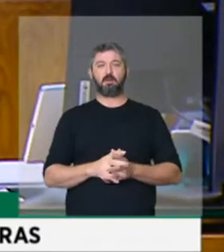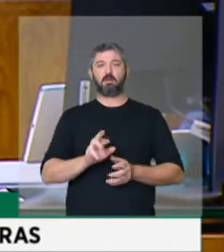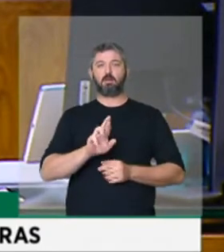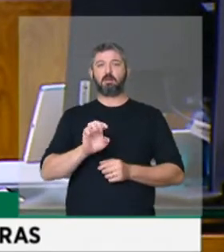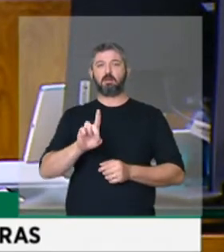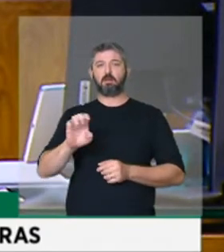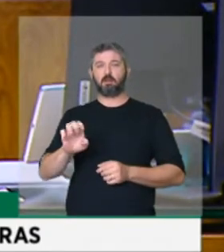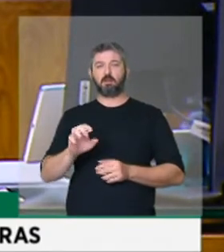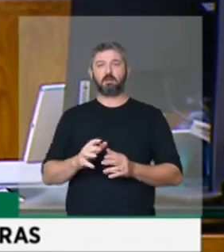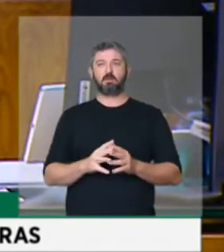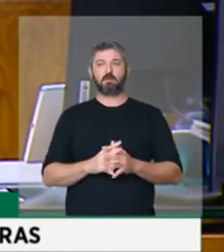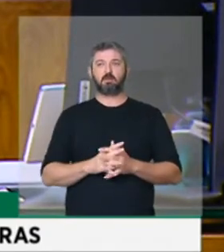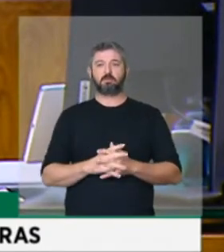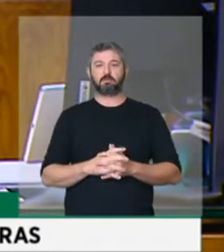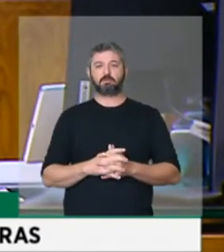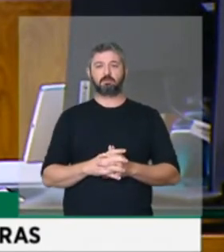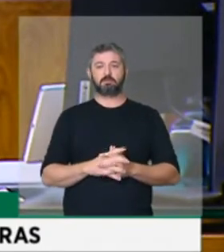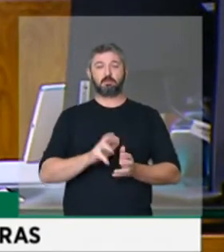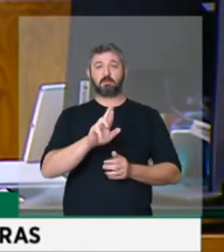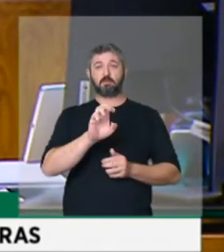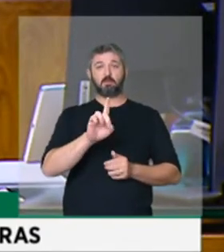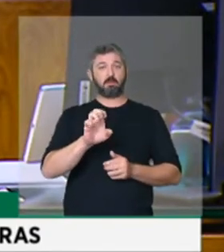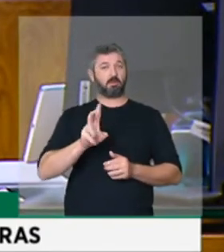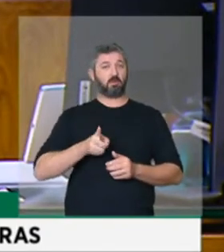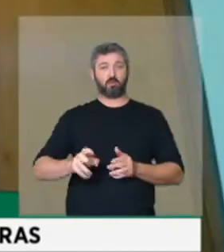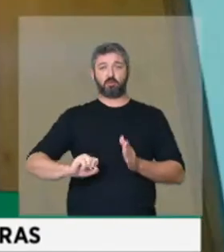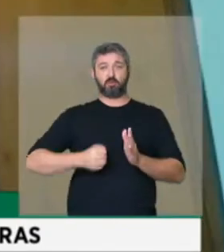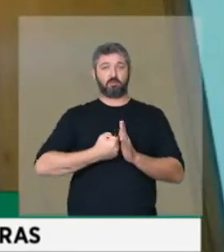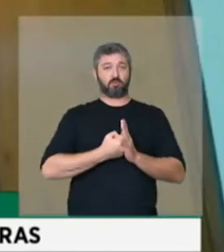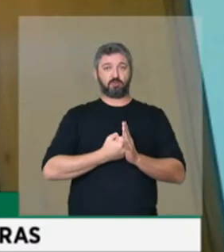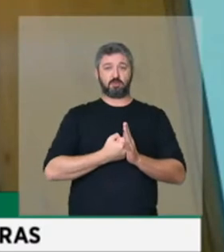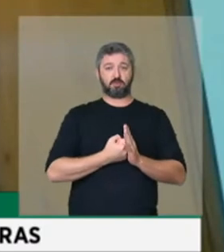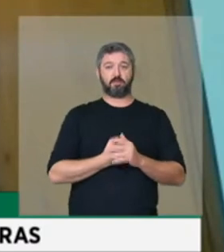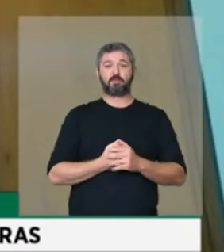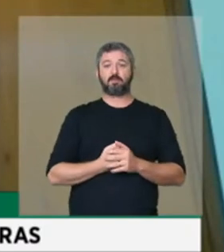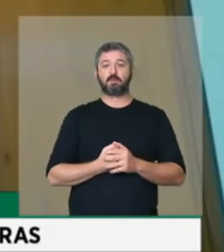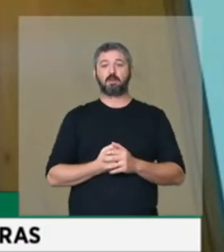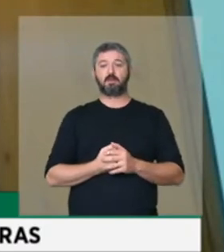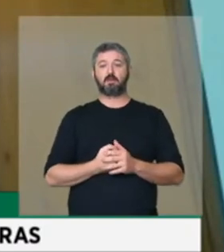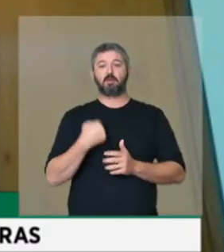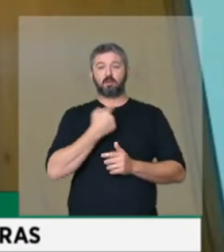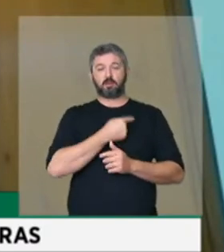NÃO OUVI, DEPUTADO ENRICO? -- [DEPUTADO]: VOTO SIM. [PRESIDENTE]: MUITO OBRIGADO, DEPUTADO ENRICO, COMO ORIENTA O DEMOCRATAS? -- [DEPUTADO]: